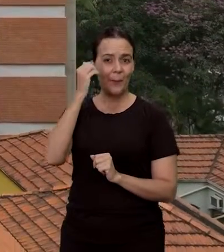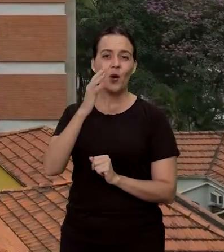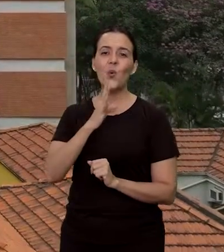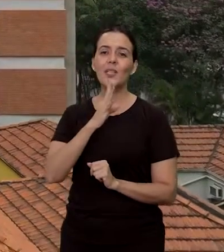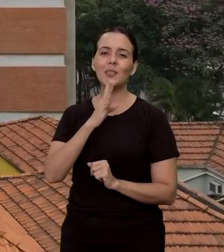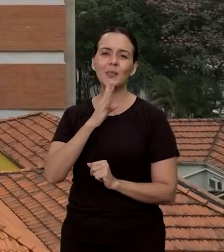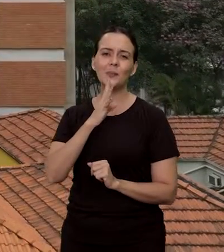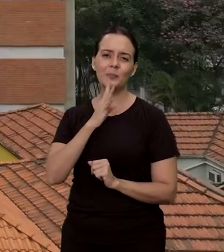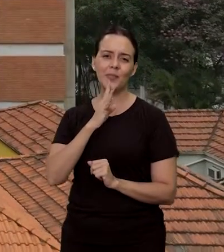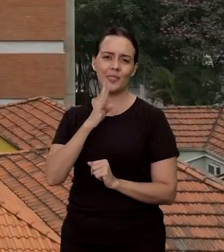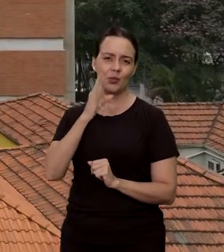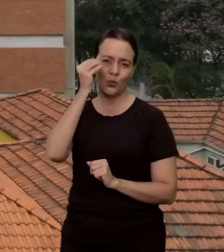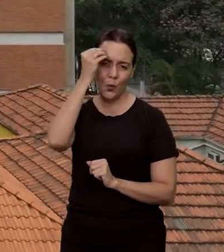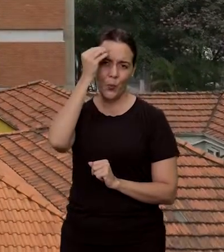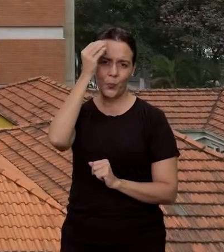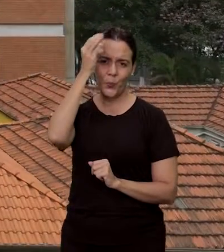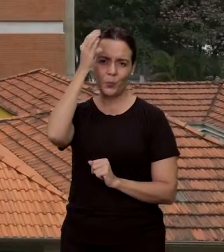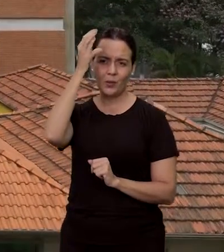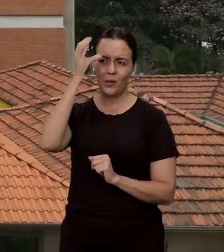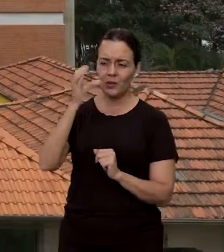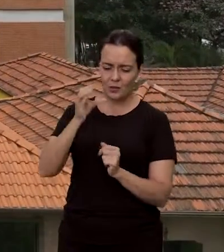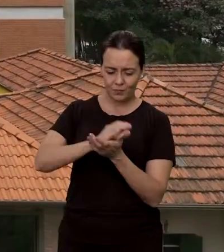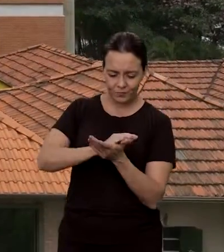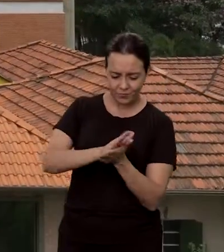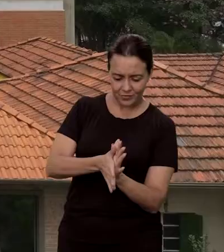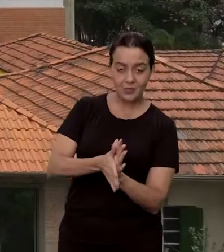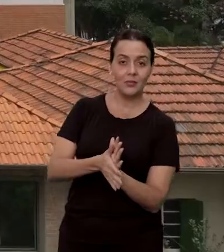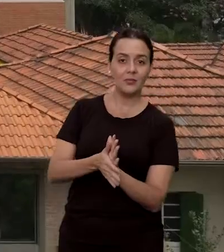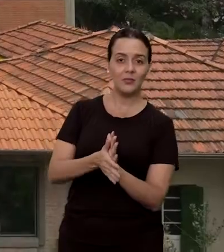as epistemologias de um povo, se mata um povo.